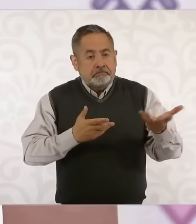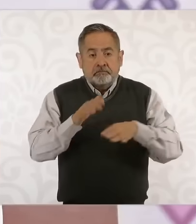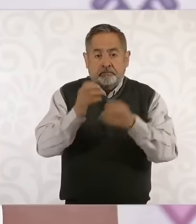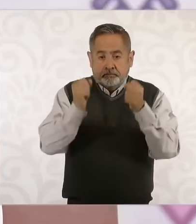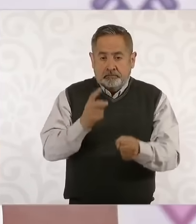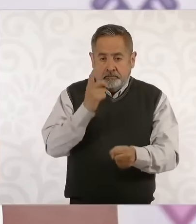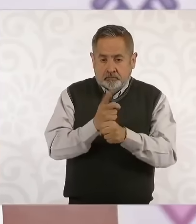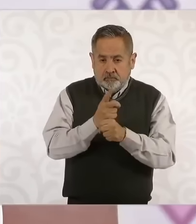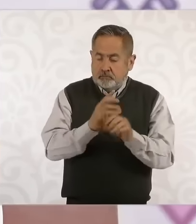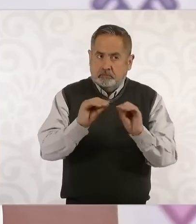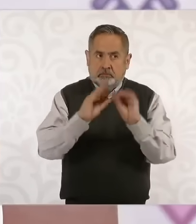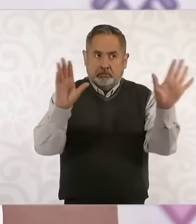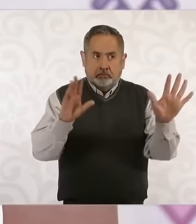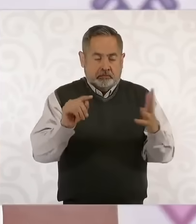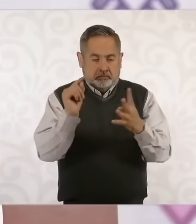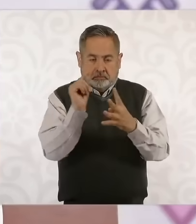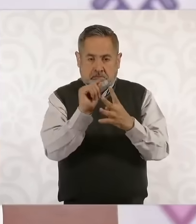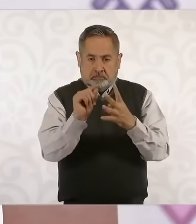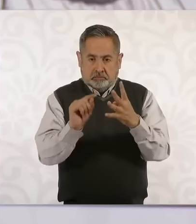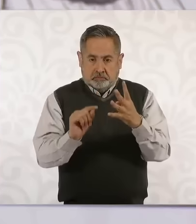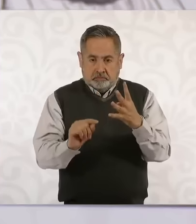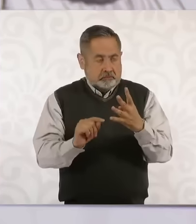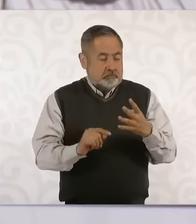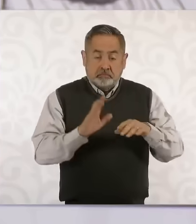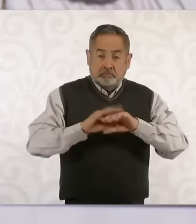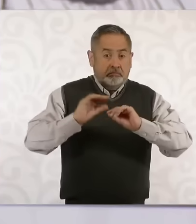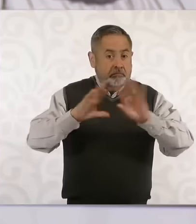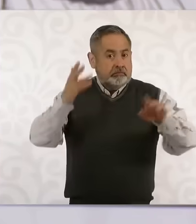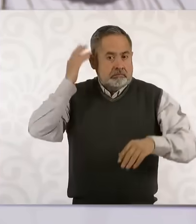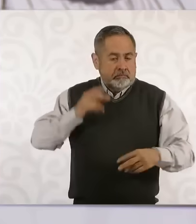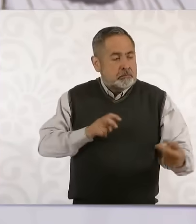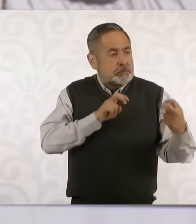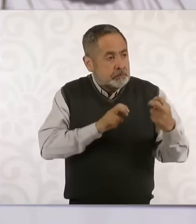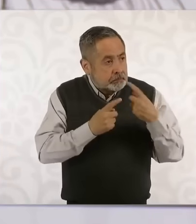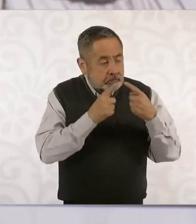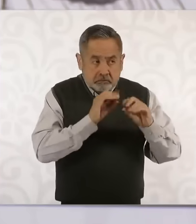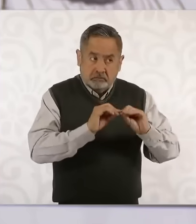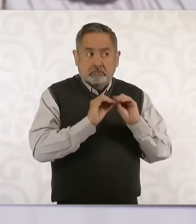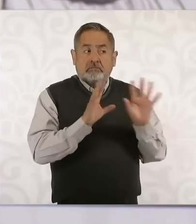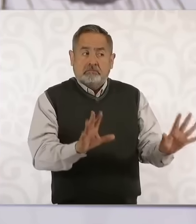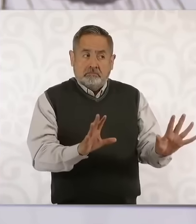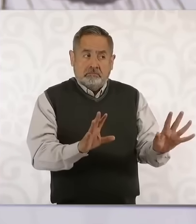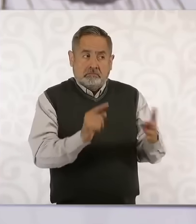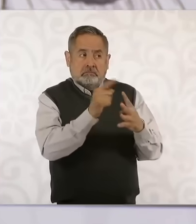muy claros los principios, los dejamos claros desde el primer momento. Ya lo dijo el presidente